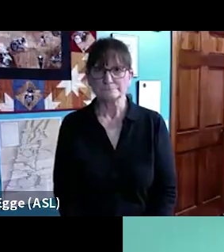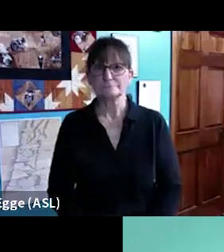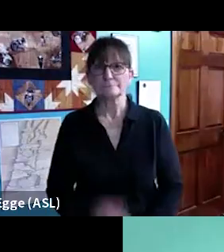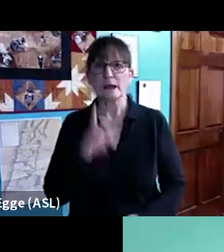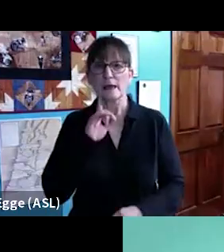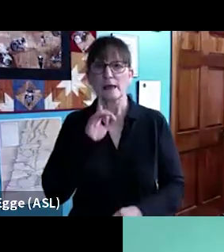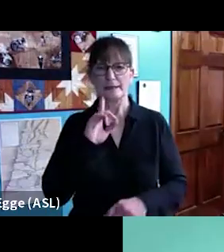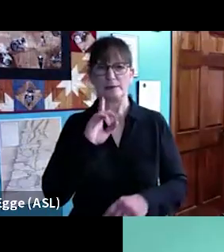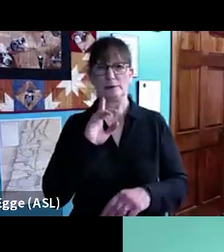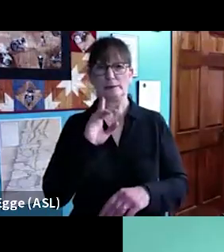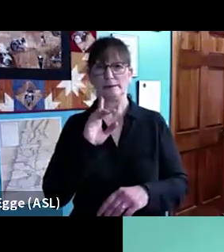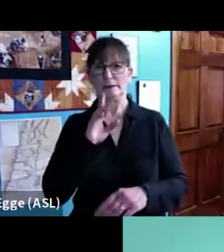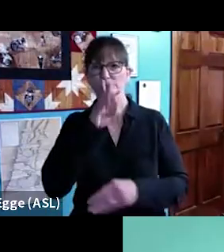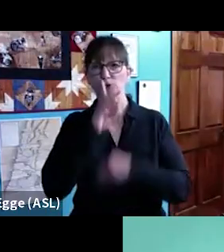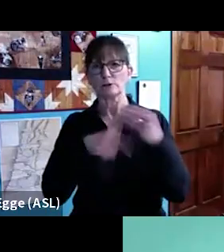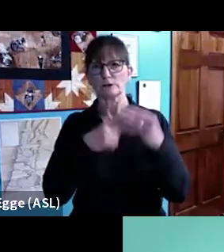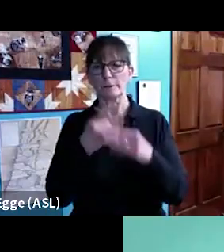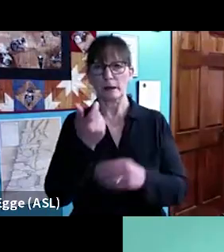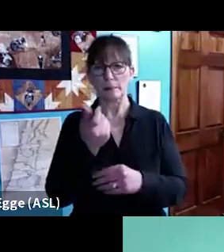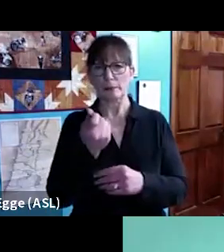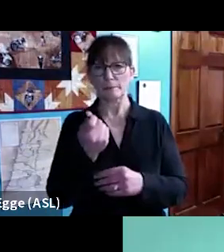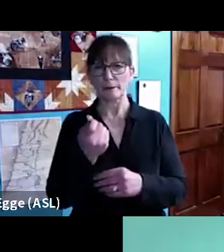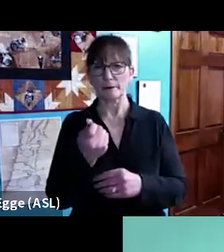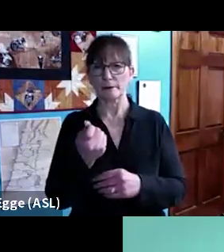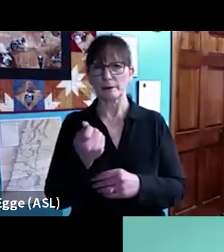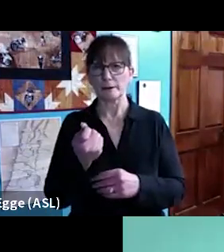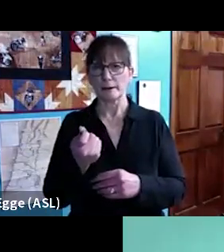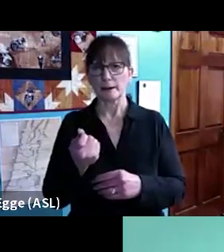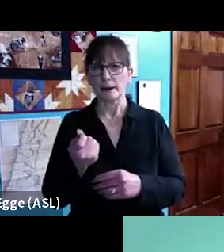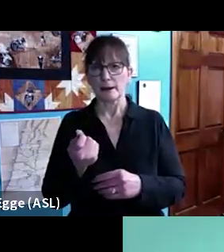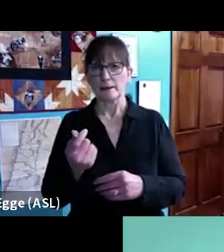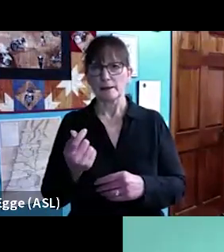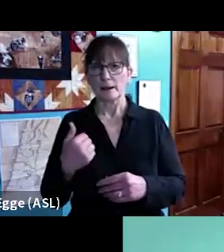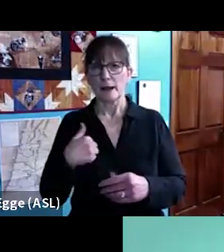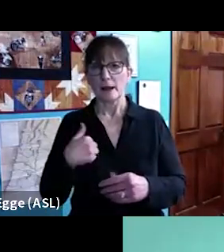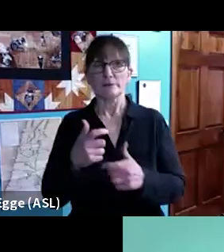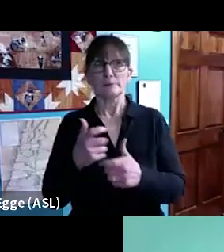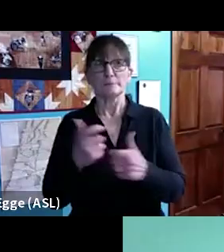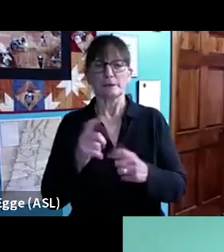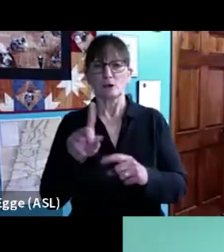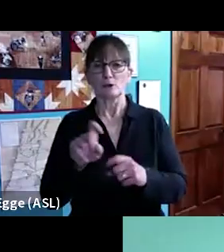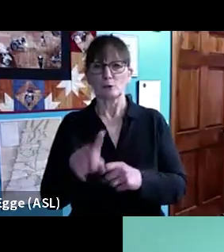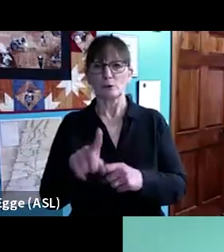trata de minimizar tu carga de casos para concentrarte en ellos